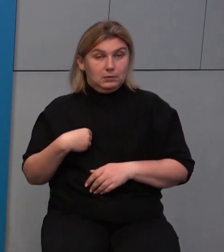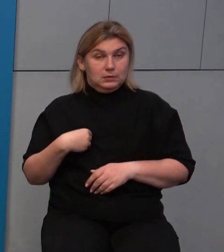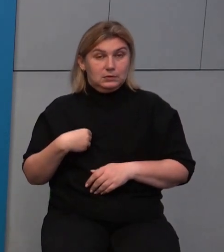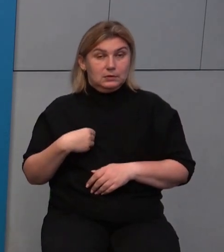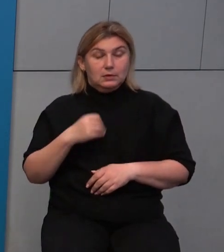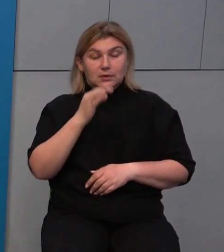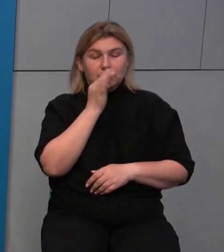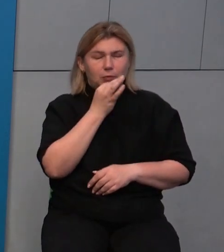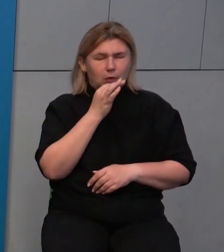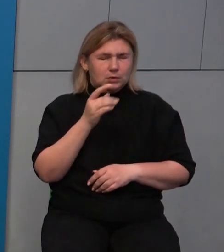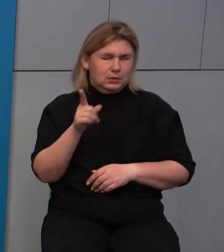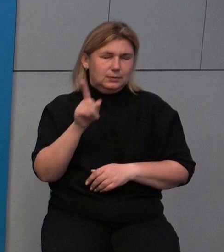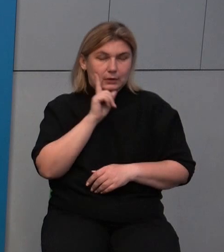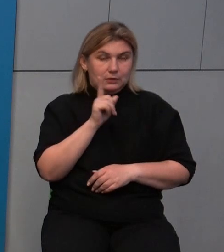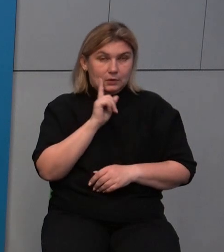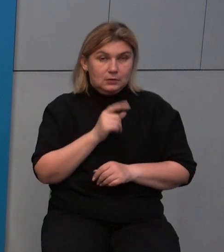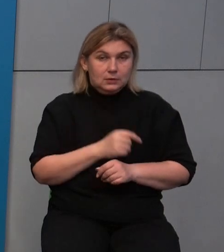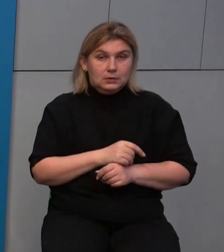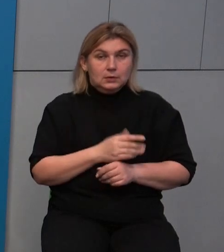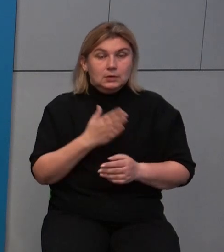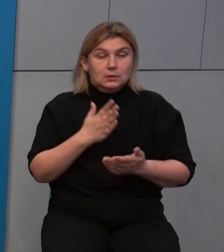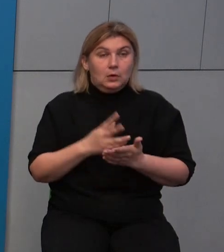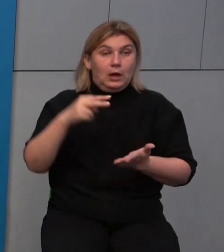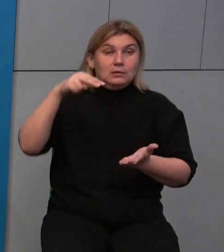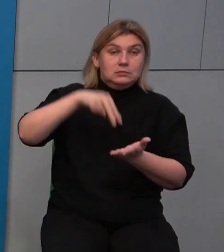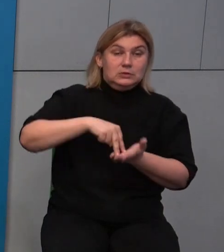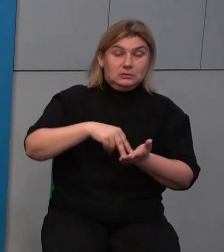czy młody mężczyzna, który po prostu stał przypadkiem z boku.